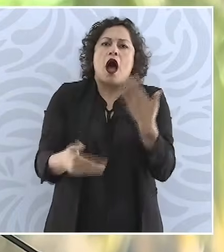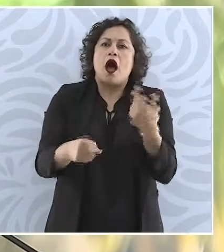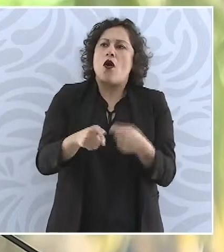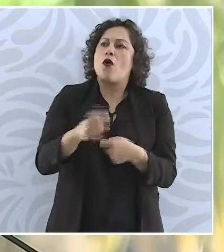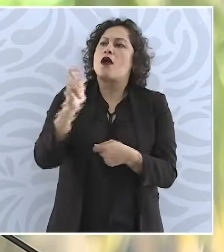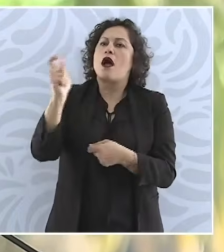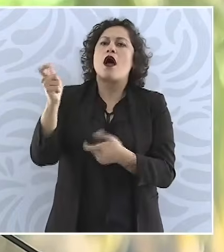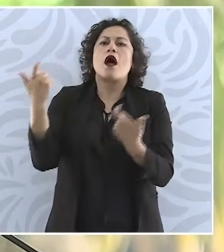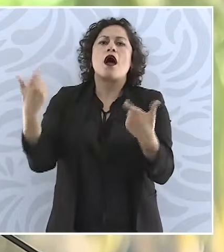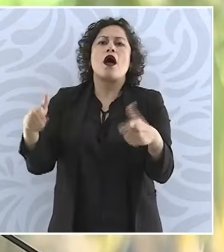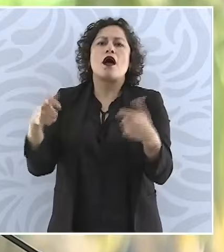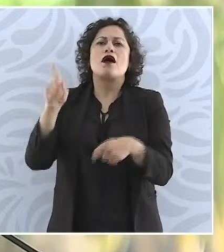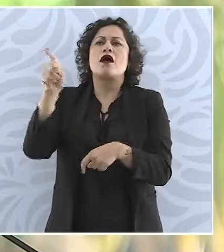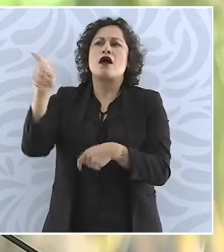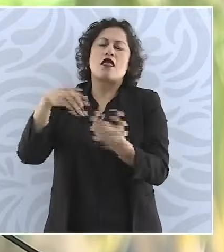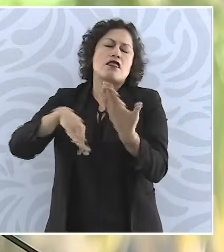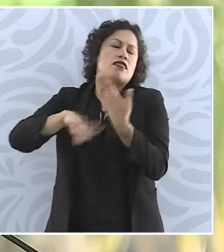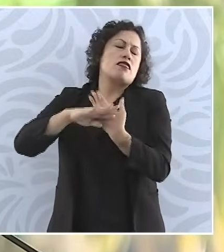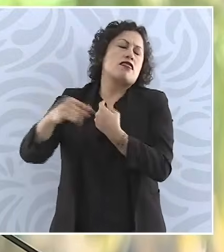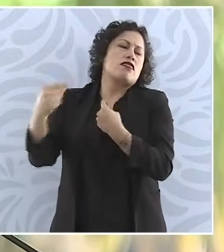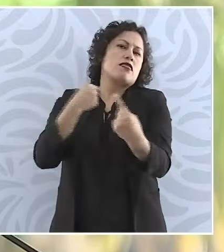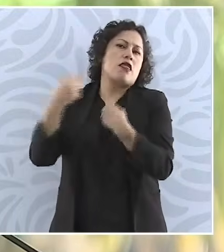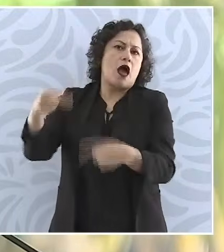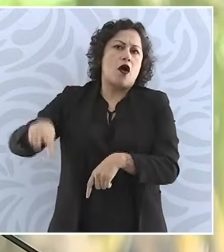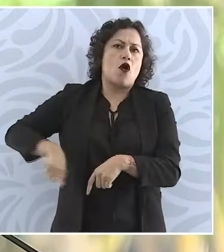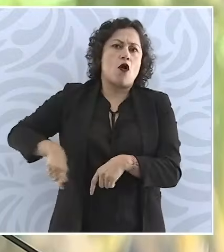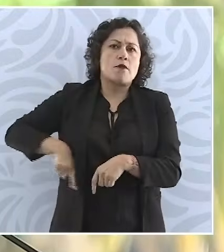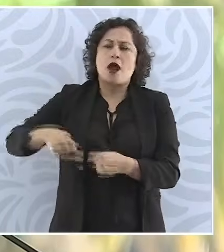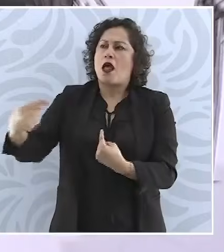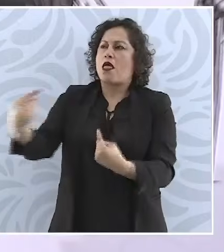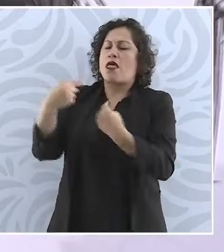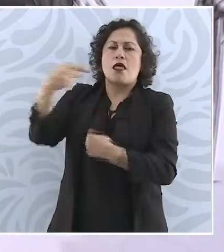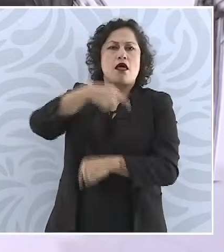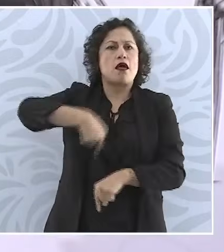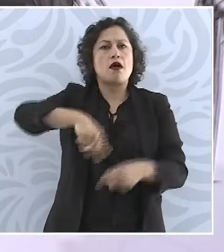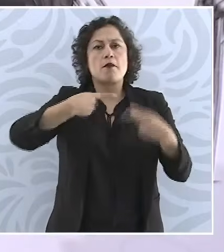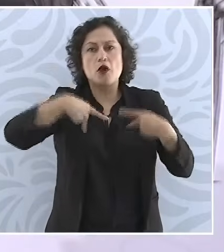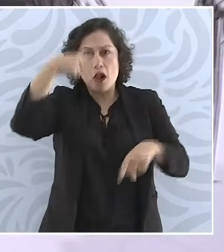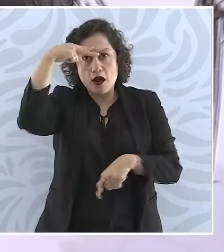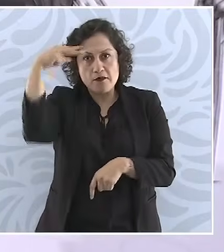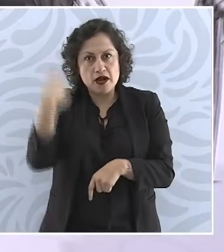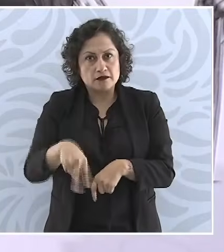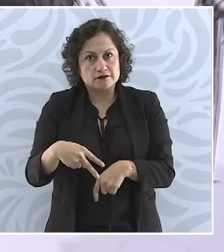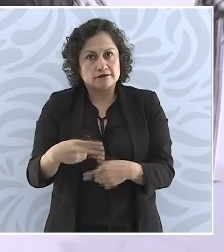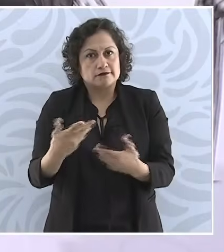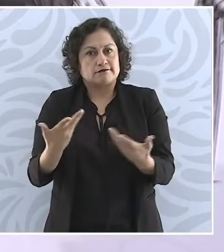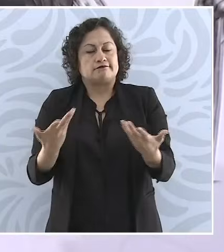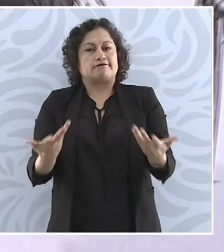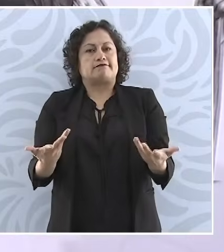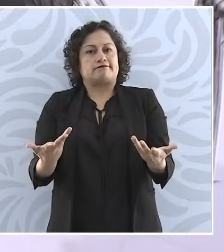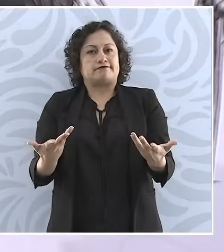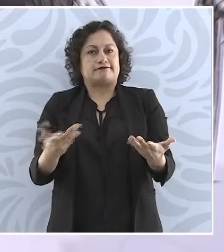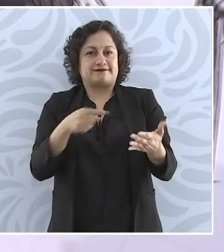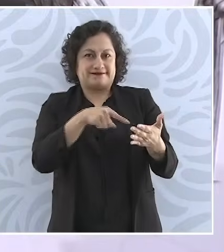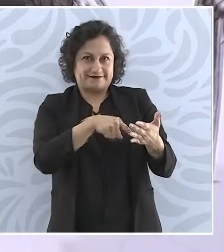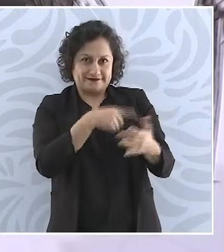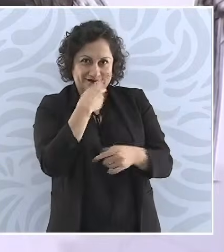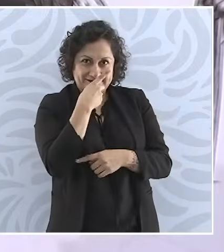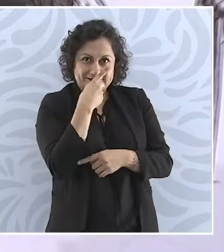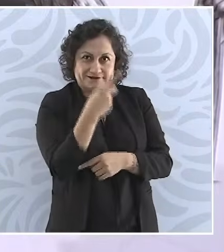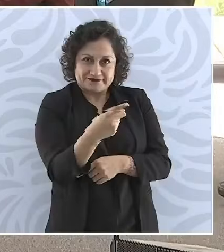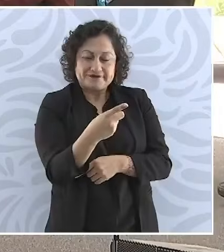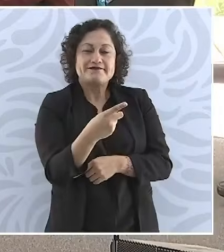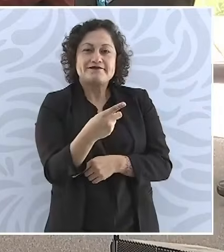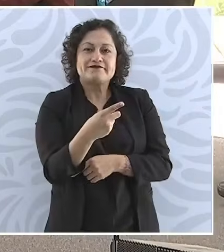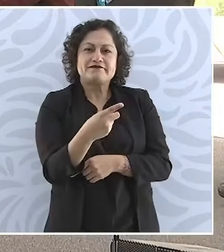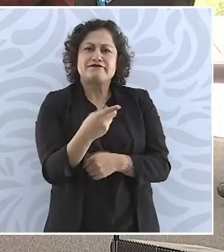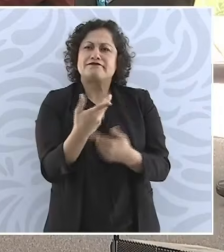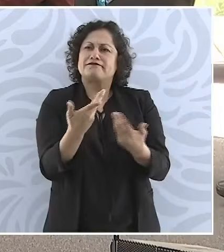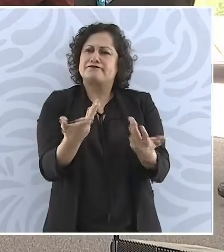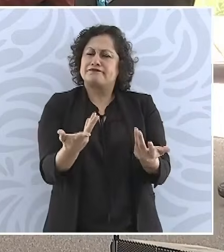en contra del gobierno y el pueblo de México y qué es cabe preguntarse decía Don Jesús Silva gerso